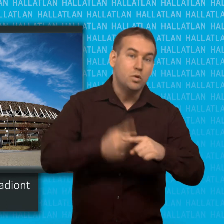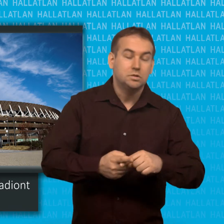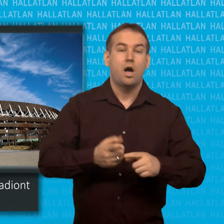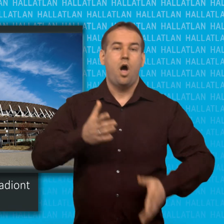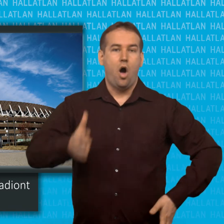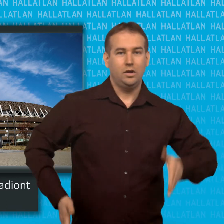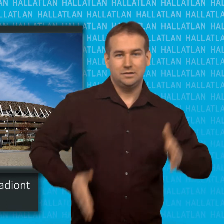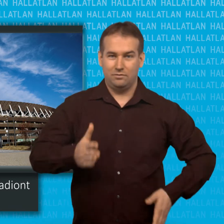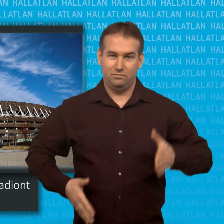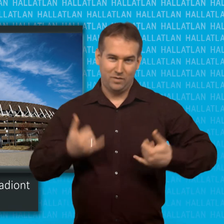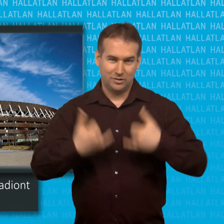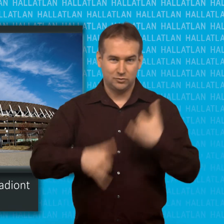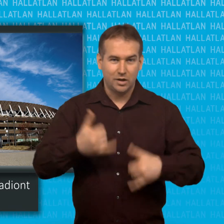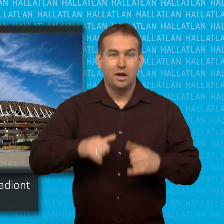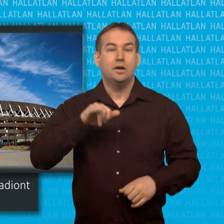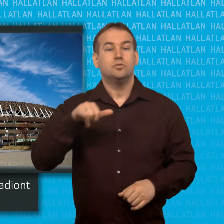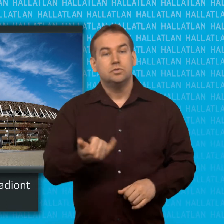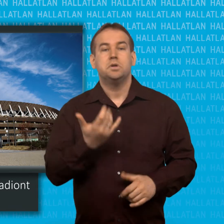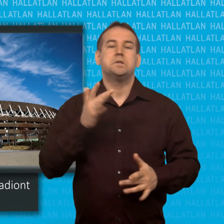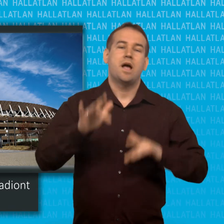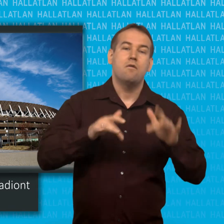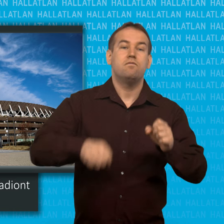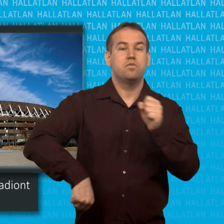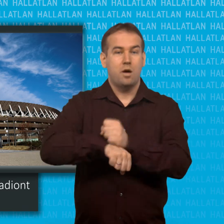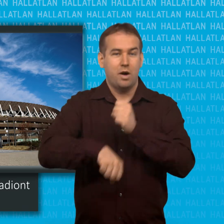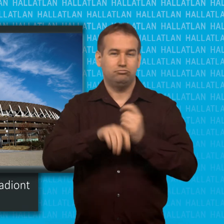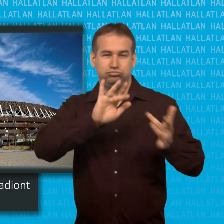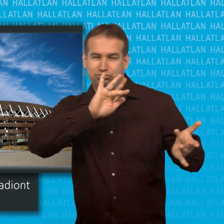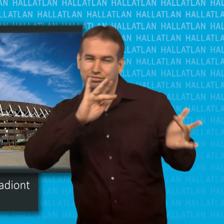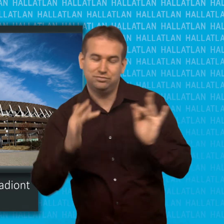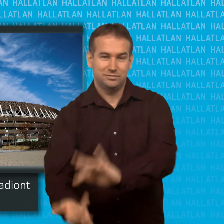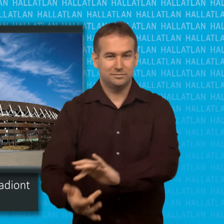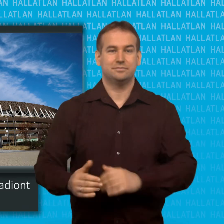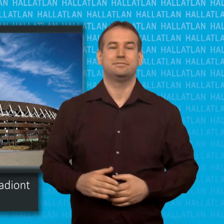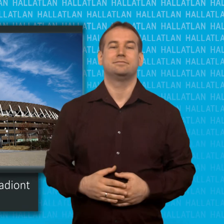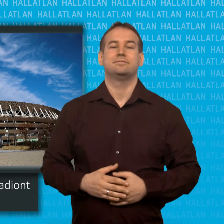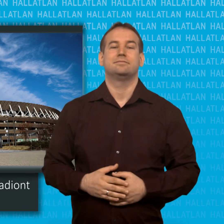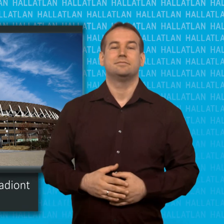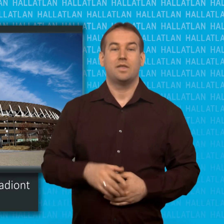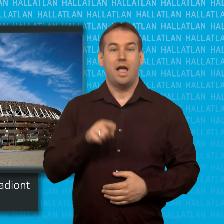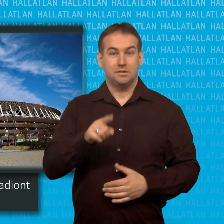az atlétikai versenyeket, valamint a futballtorna néhány mérkőzését.